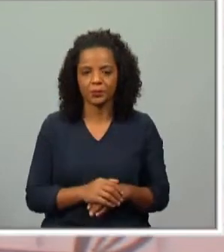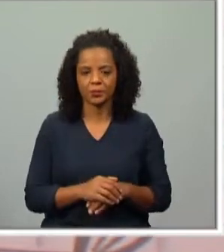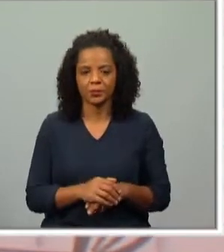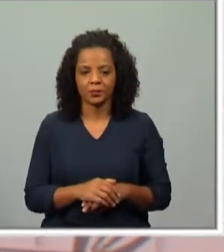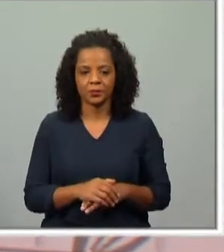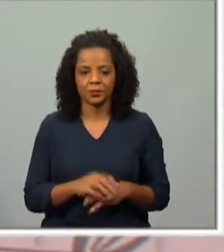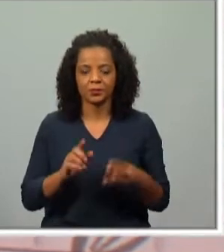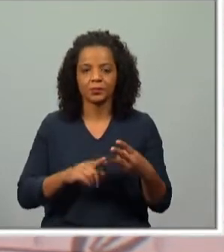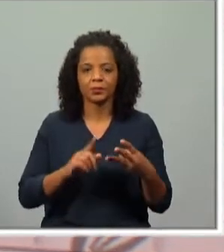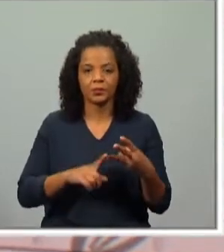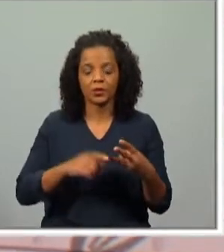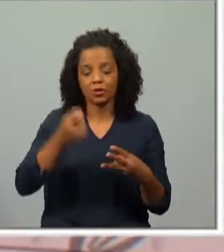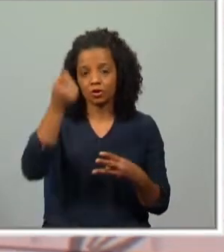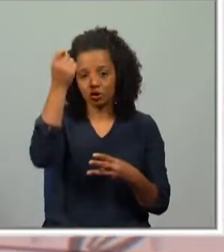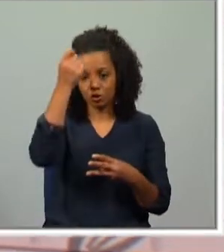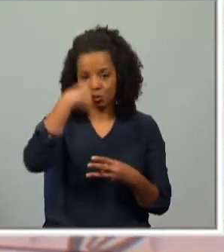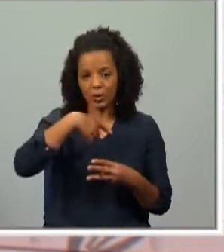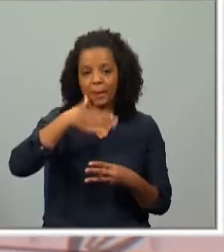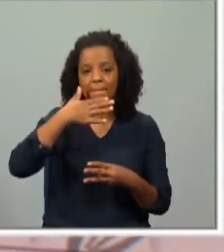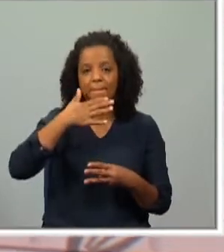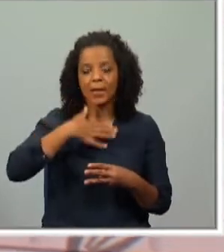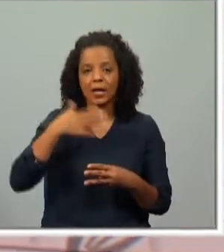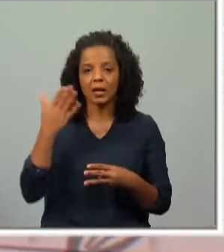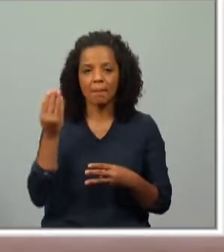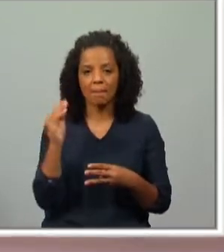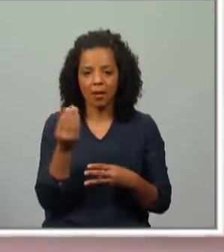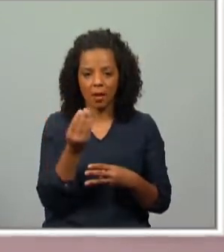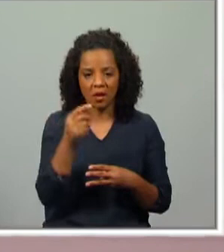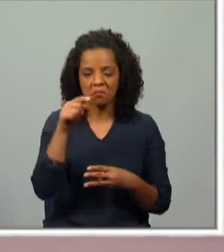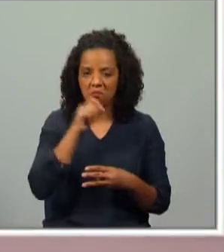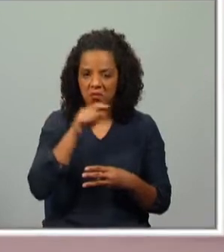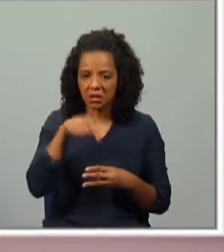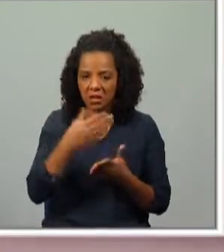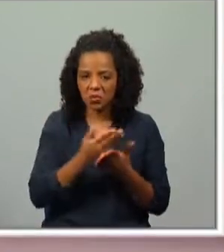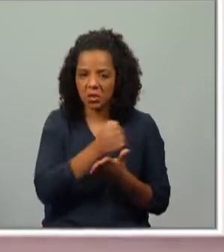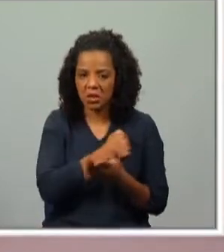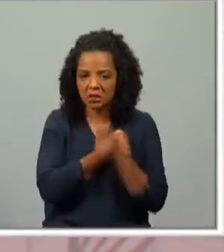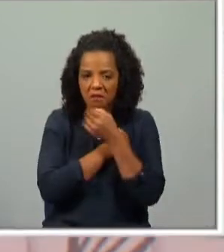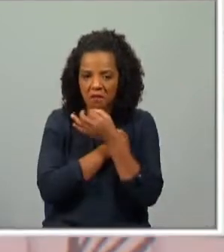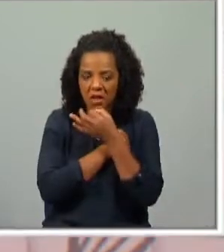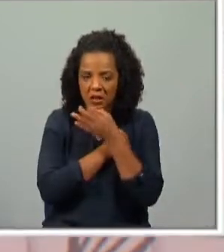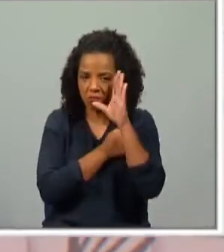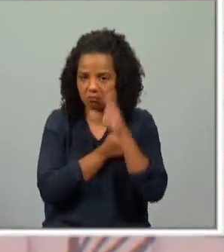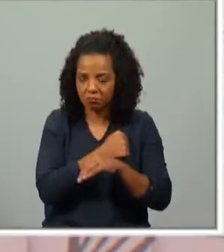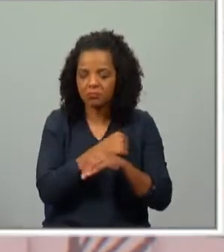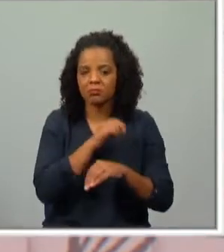a história de uma baleia branca que se calhar ainda vamos abordar aqui nos 白鯨的故事方便，我們仍然會在這裡解決 estudo em casa não sabemos mas em princípio vamos abordar a história de 在家學習，我們不知道，但在原則，我們將接近的歷史